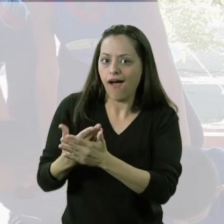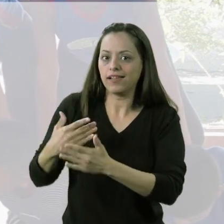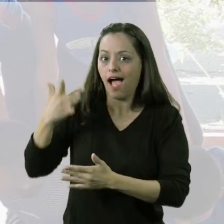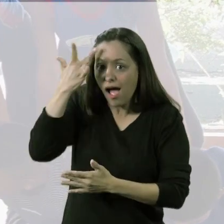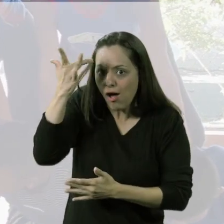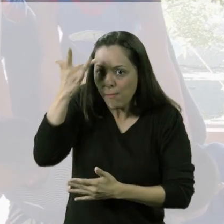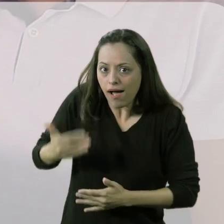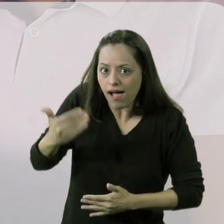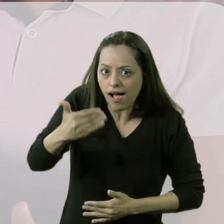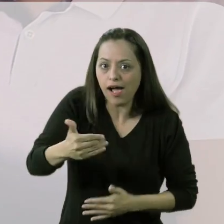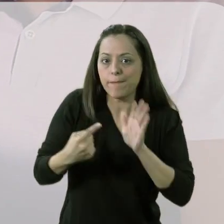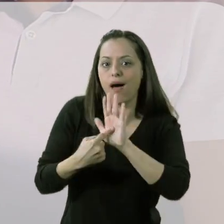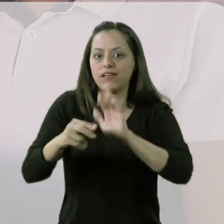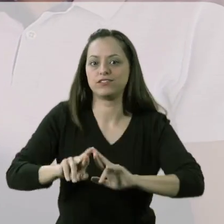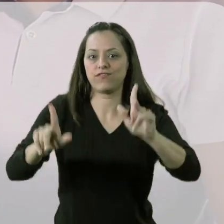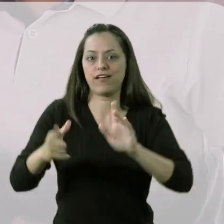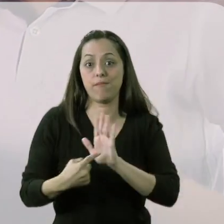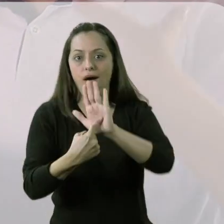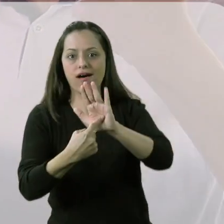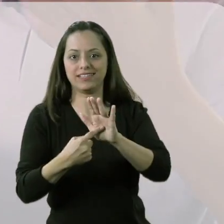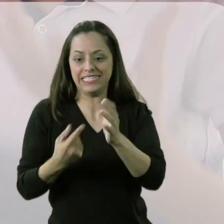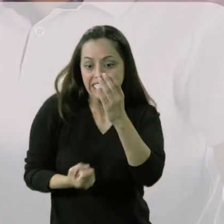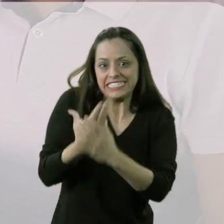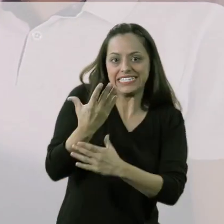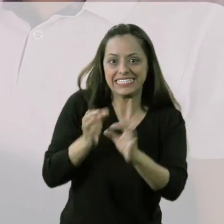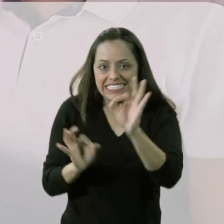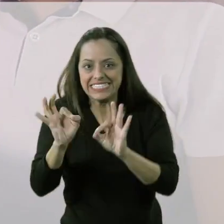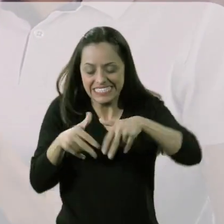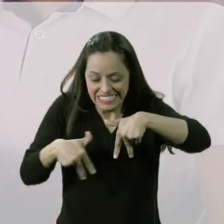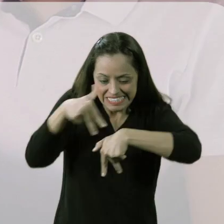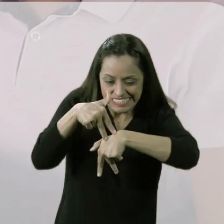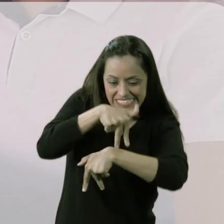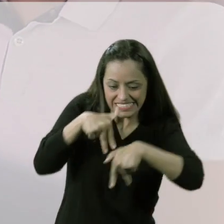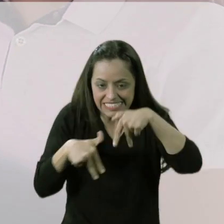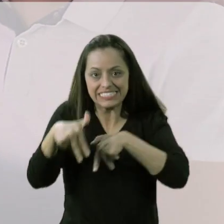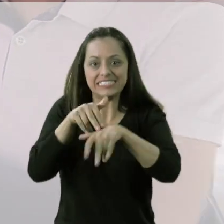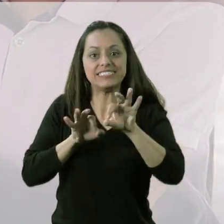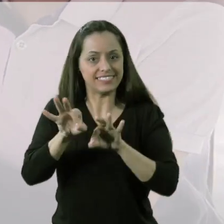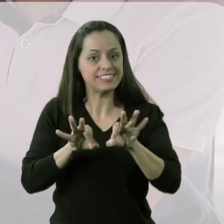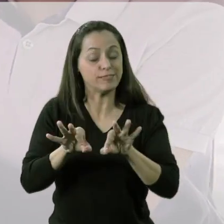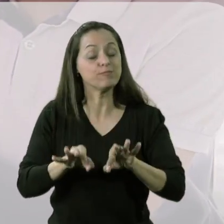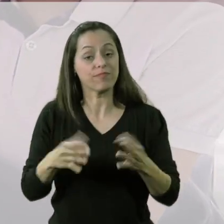Toda aula eles tinham a necessidade de mostrar uma coisa que eles tinham visto de interessante e que eles achavam possível de ser feito.